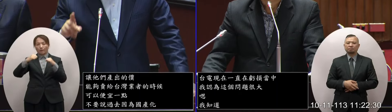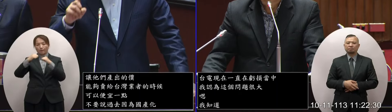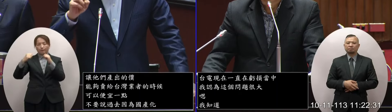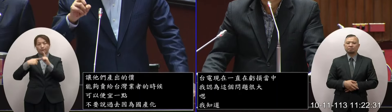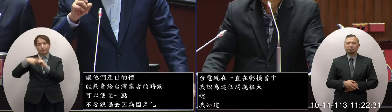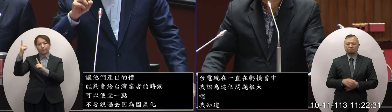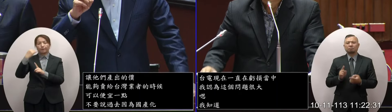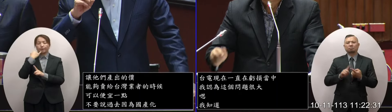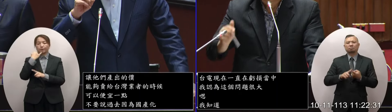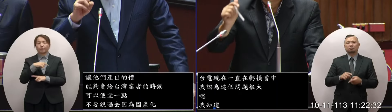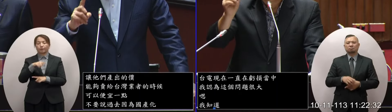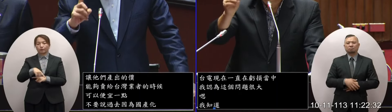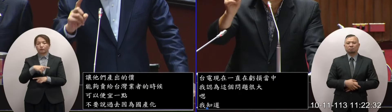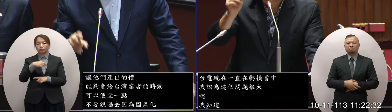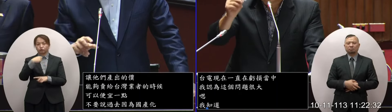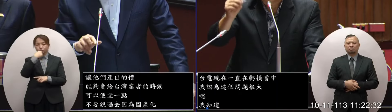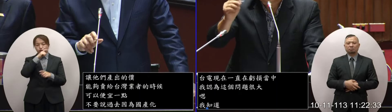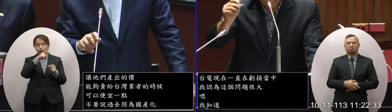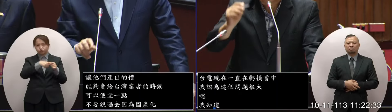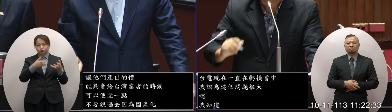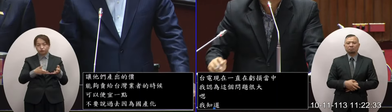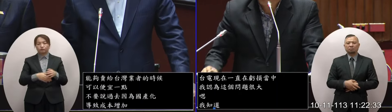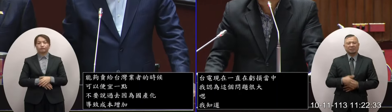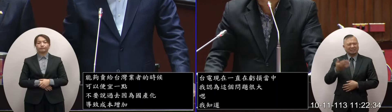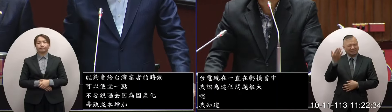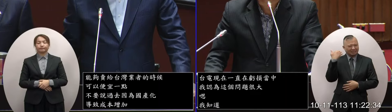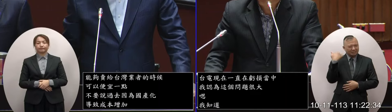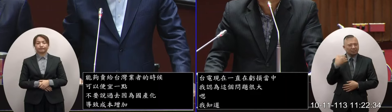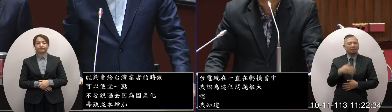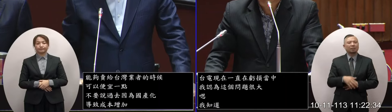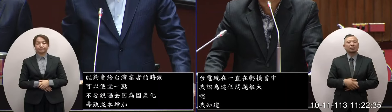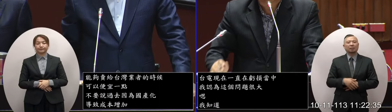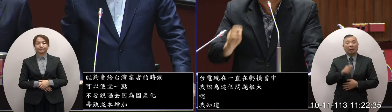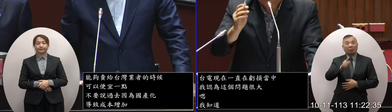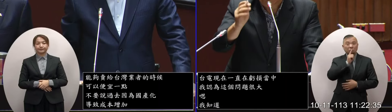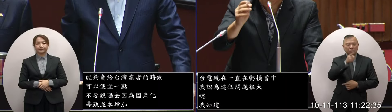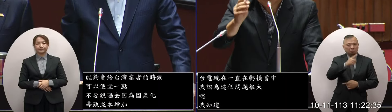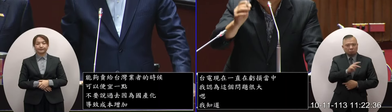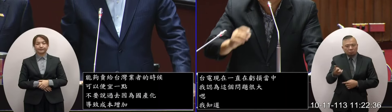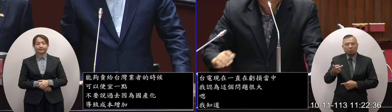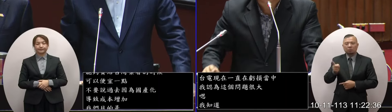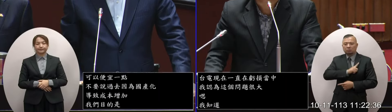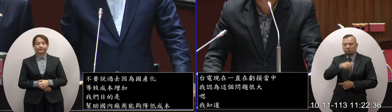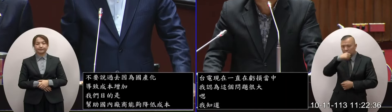這個是我們最重要的一部分 其實當初他說要國產化 我問過以前那個沈榮津